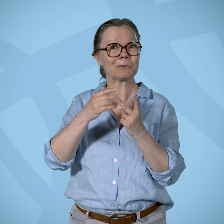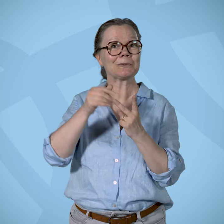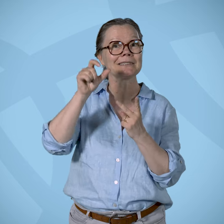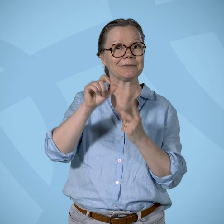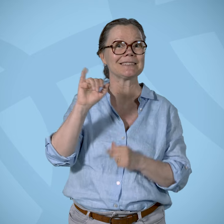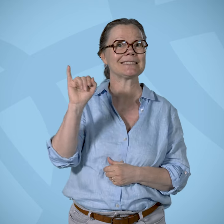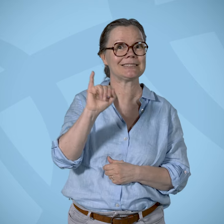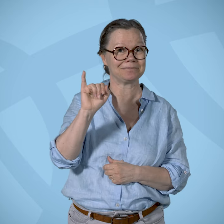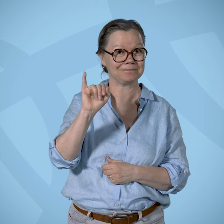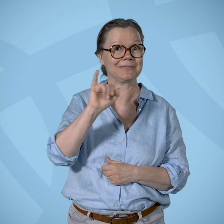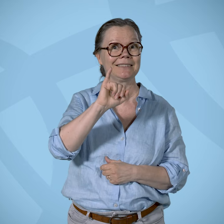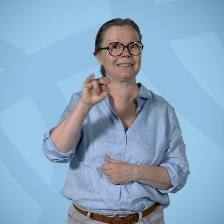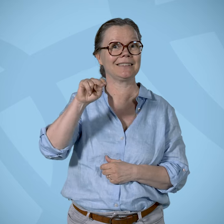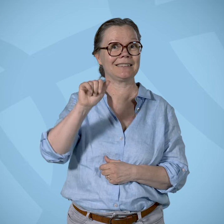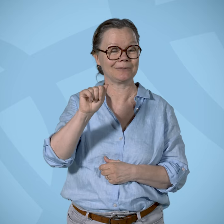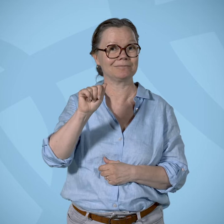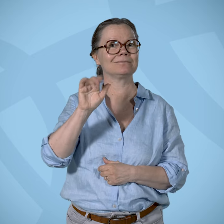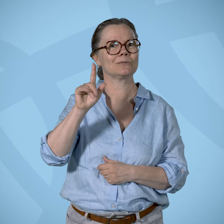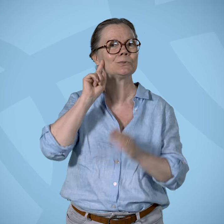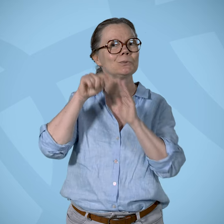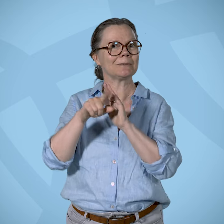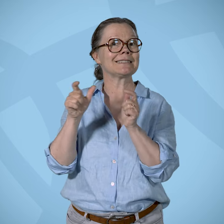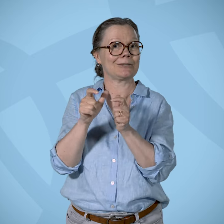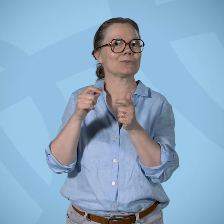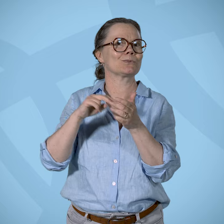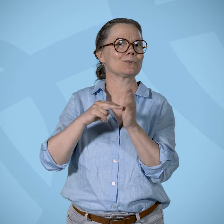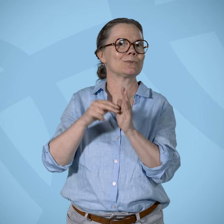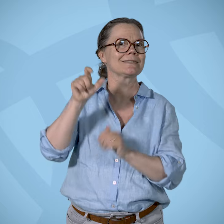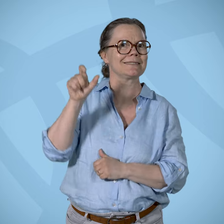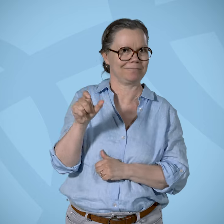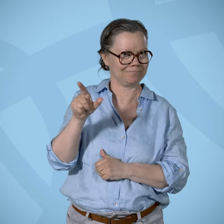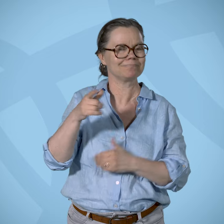Toinen työntekijä, Iina on järjestösuunnittelija.